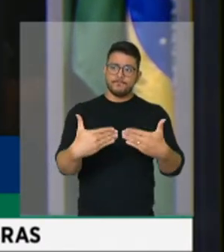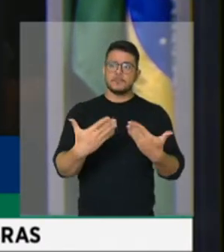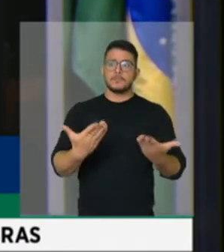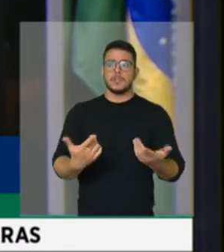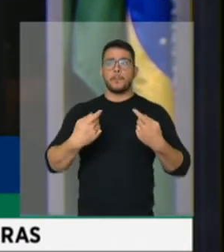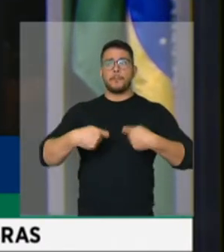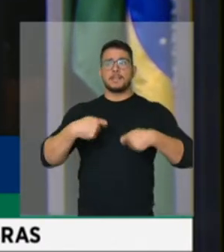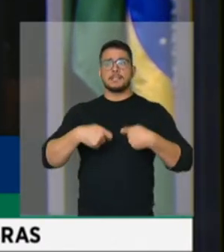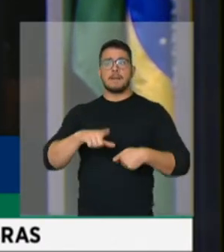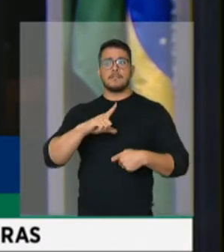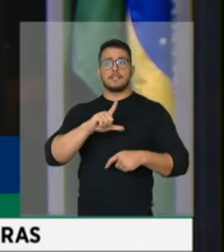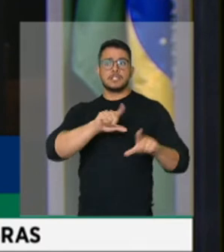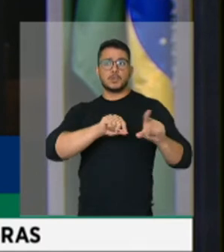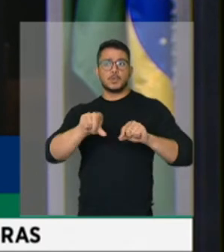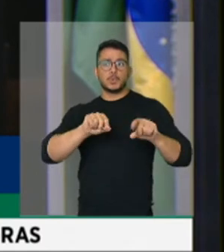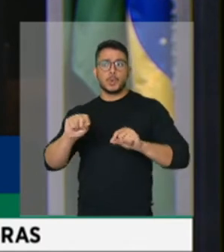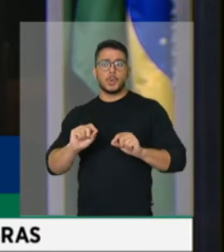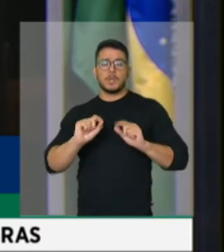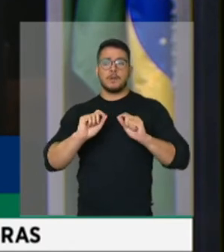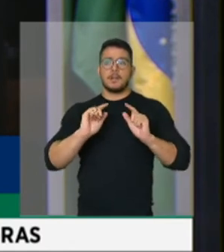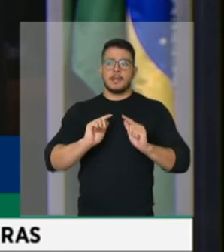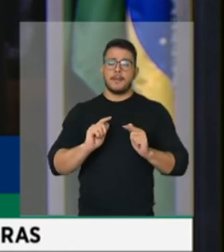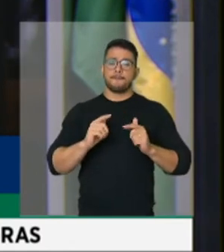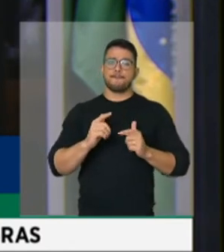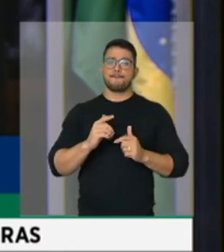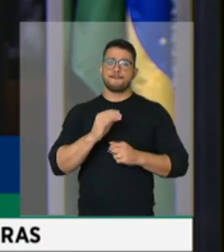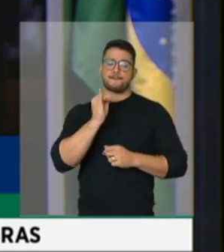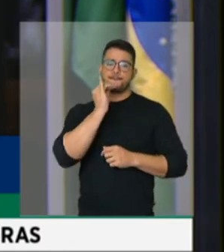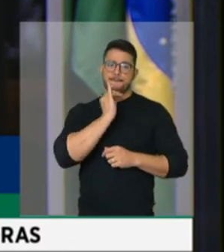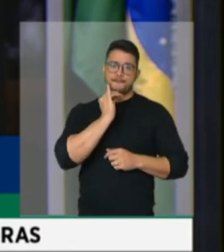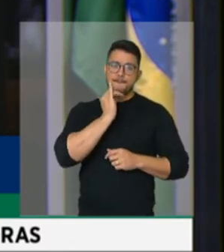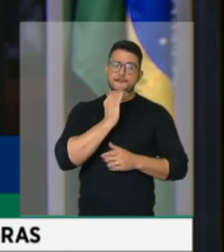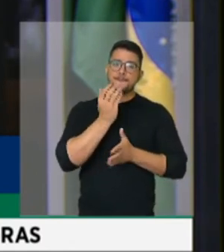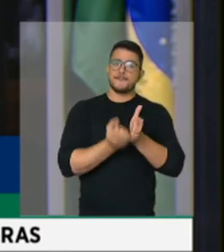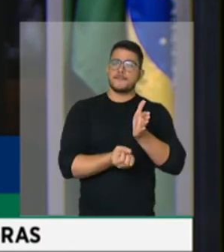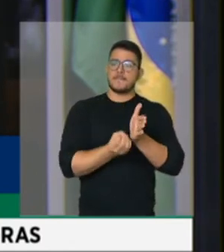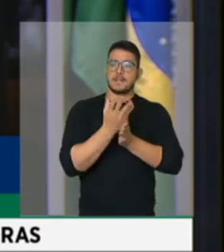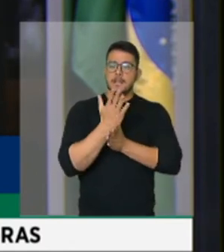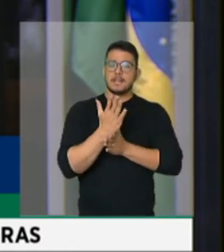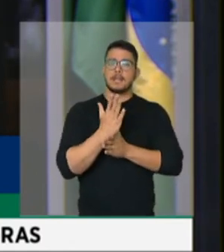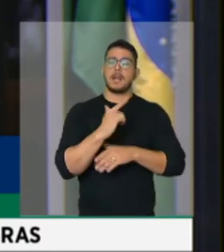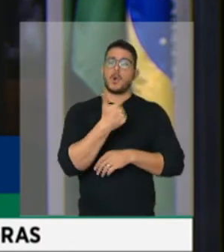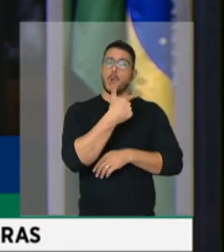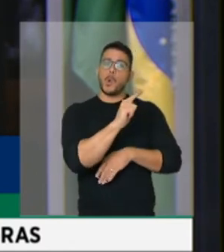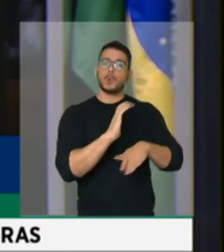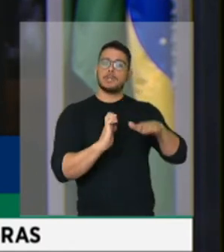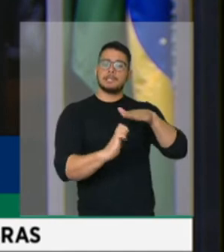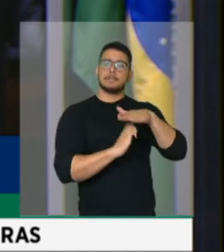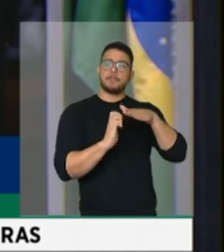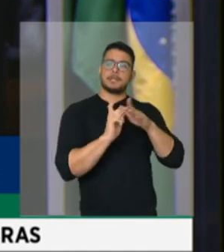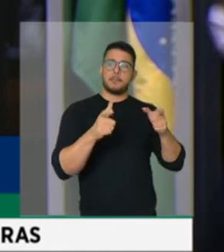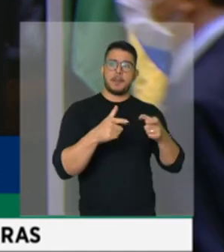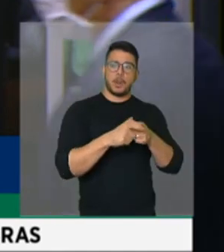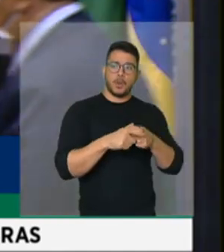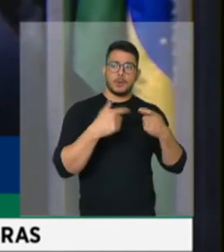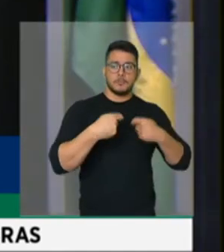INFERIR QUE O TEMPO TENHA SIDO FATOR CRÍTICO INTERFERIU NO PROCESSO. ETAPAS A SEREM CUMPRIDAS PARA ESTRUTURAÇÃO DA EMPRESA E PREPARAÇÃO PARA